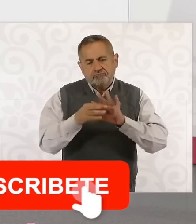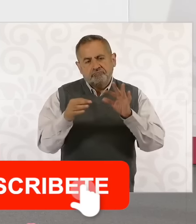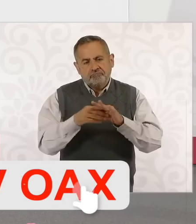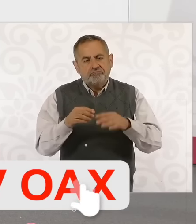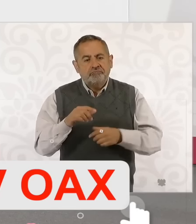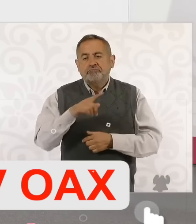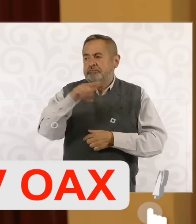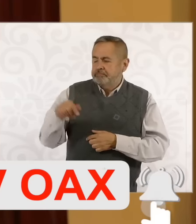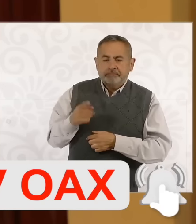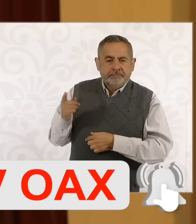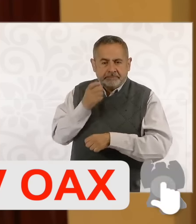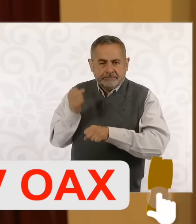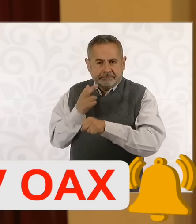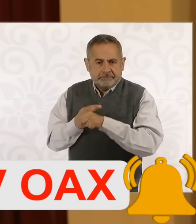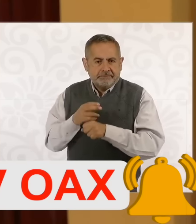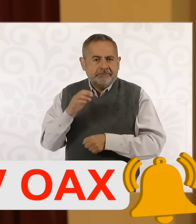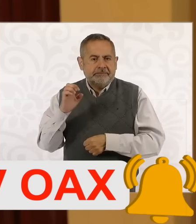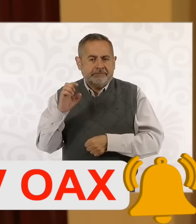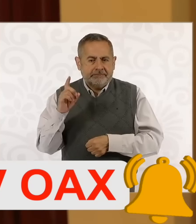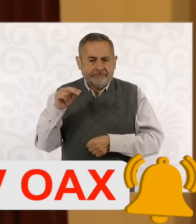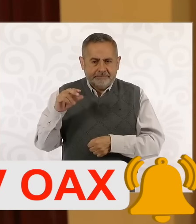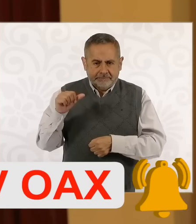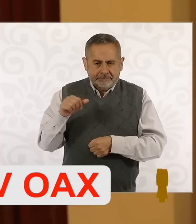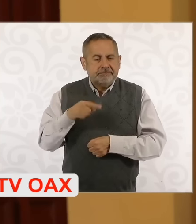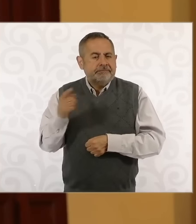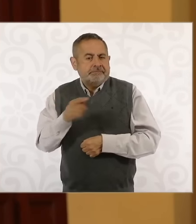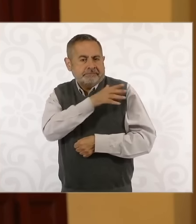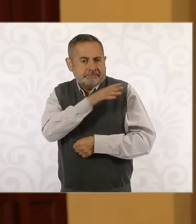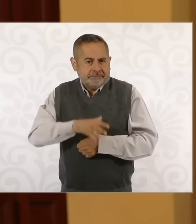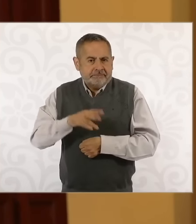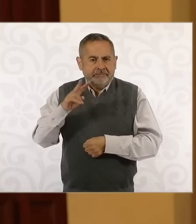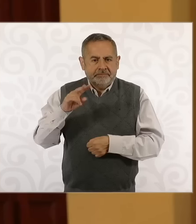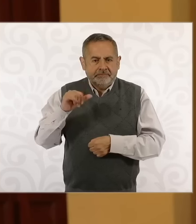la secretaria Edna Vega como el general Vallejo también complementarán con respecto a la a la obra